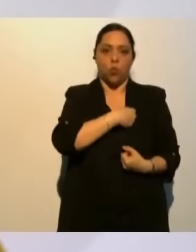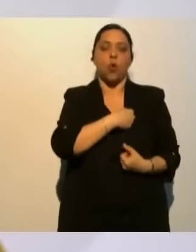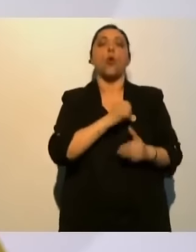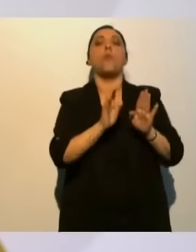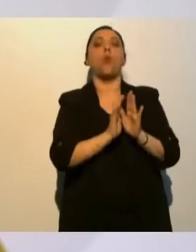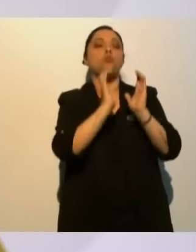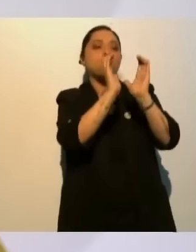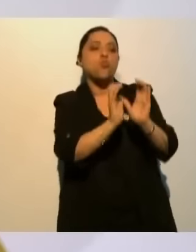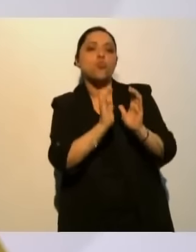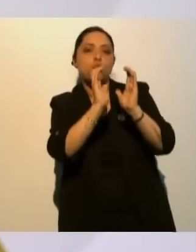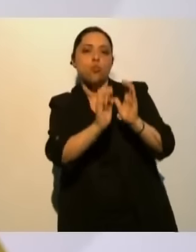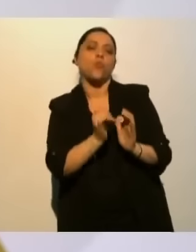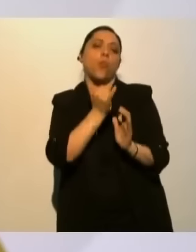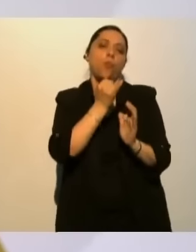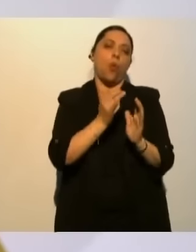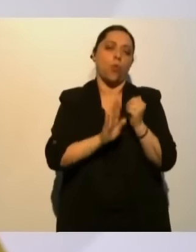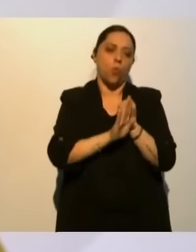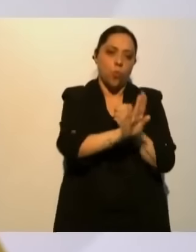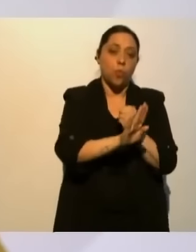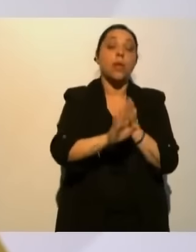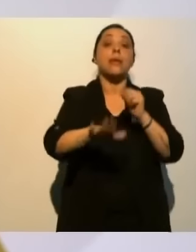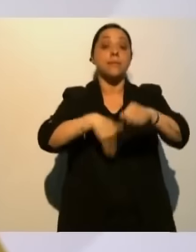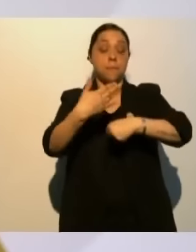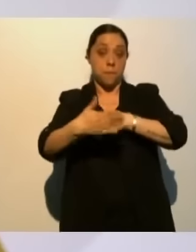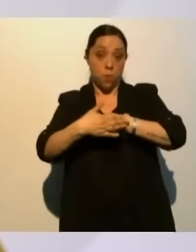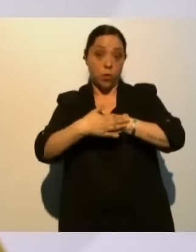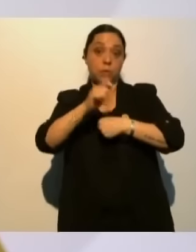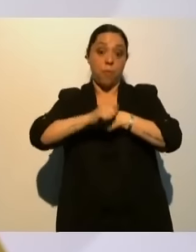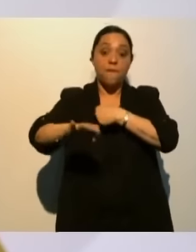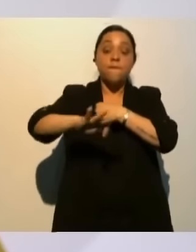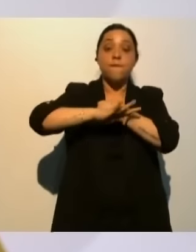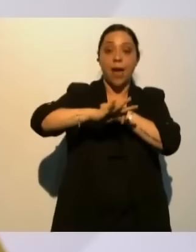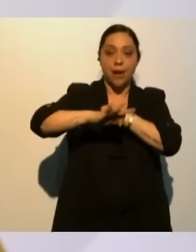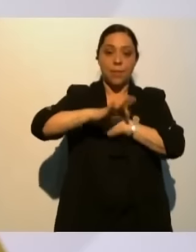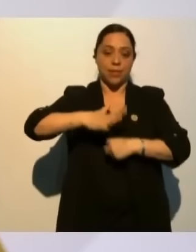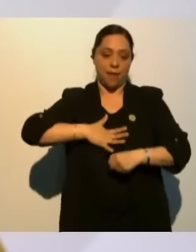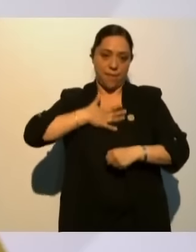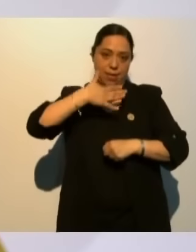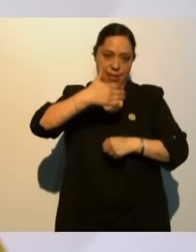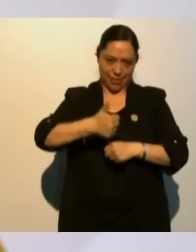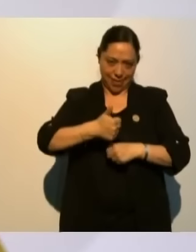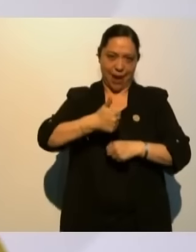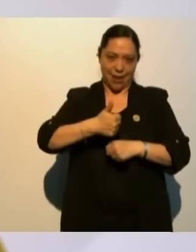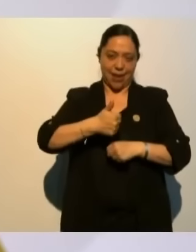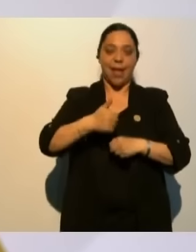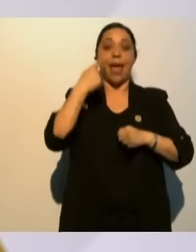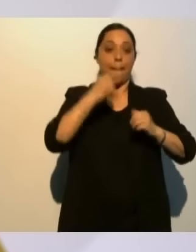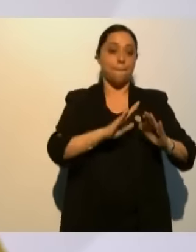construyendo Farmacias del bienestar a un lado de los bancos del bienestar que permitan también el